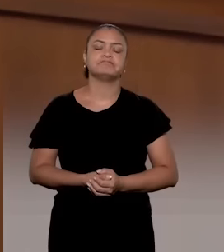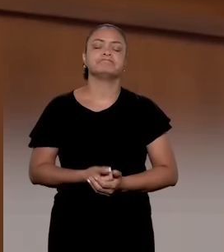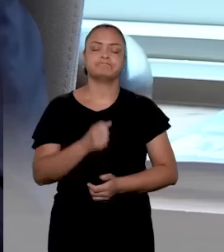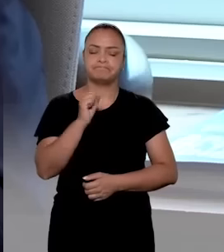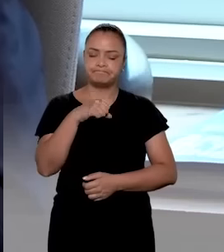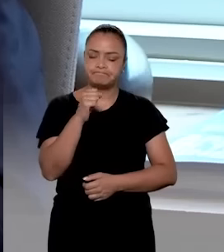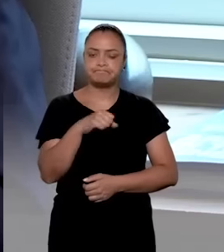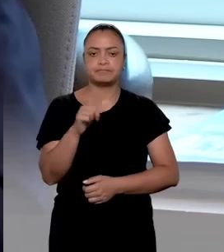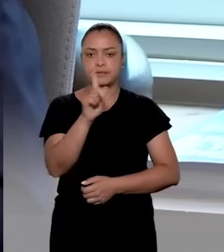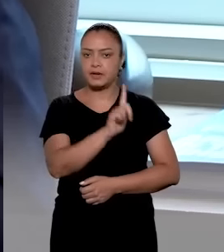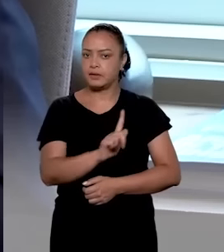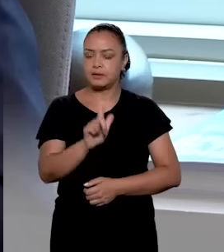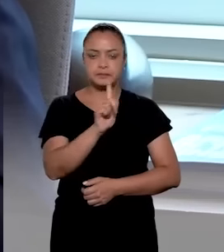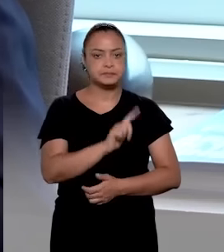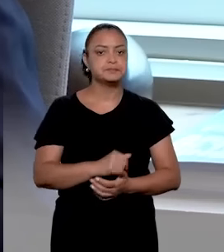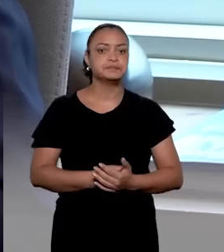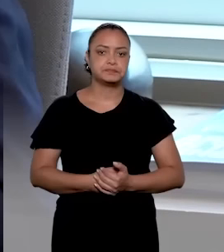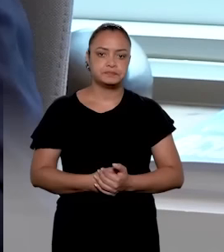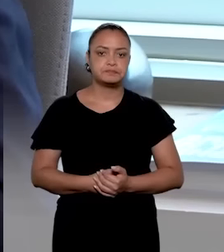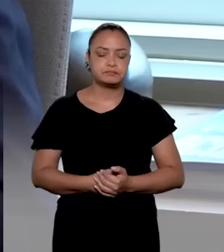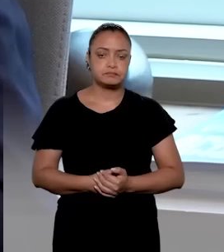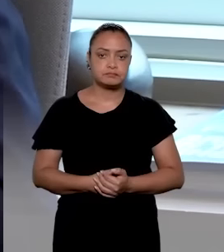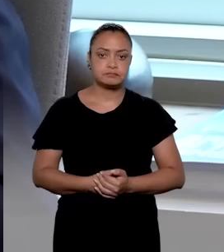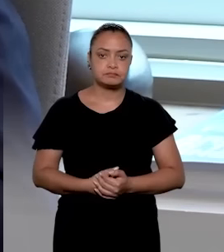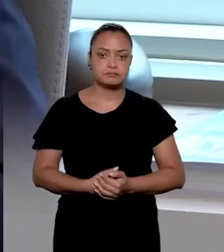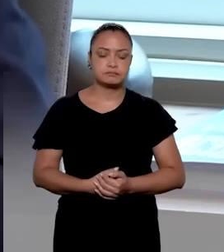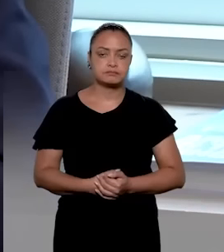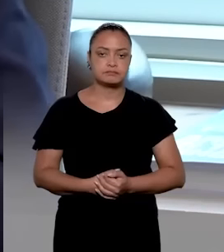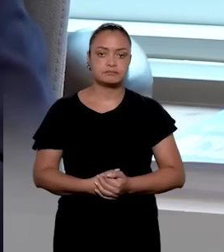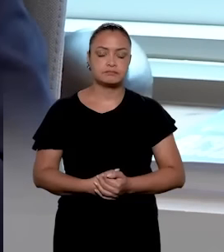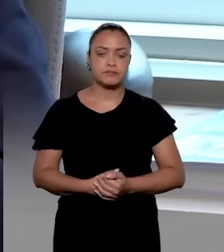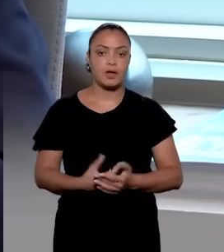Ah, eu não tenho dúvida nenhuma, Roberto, não tenho dúvida nenhuma.